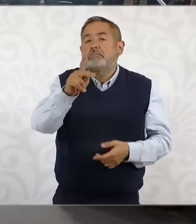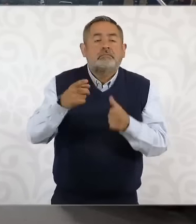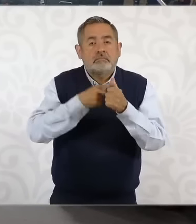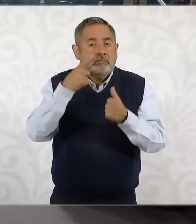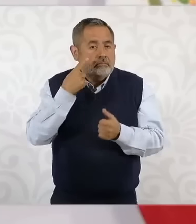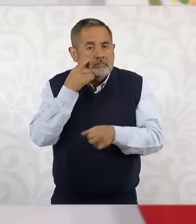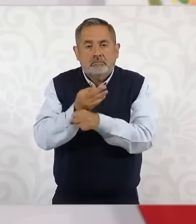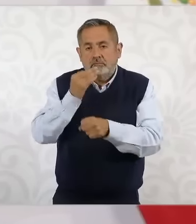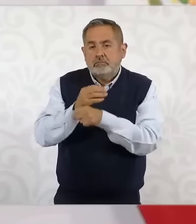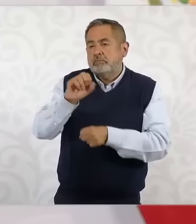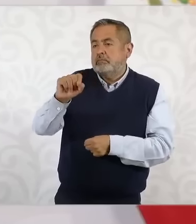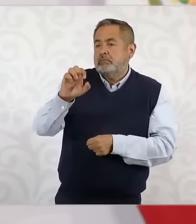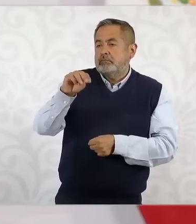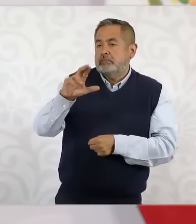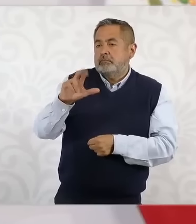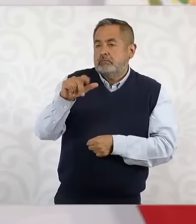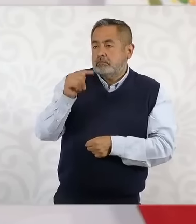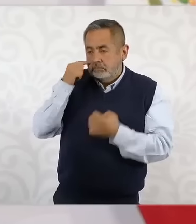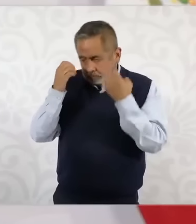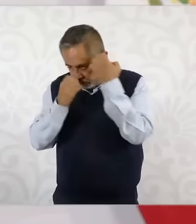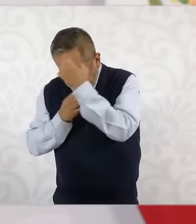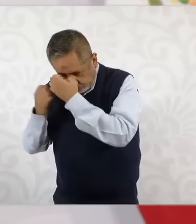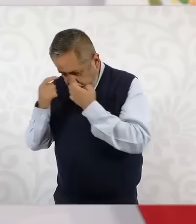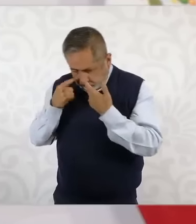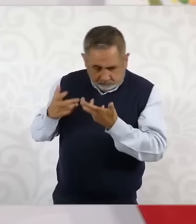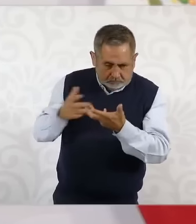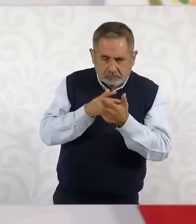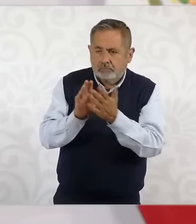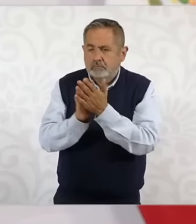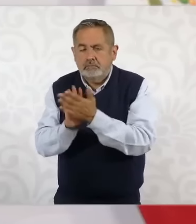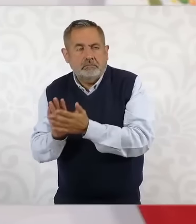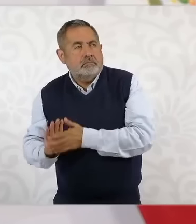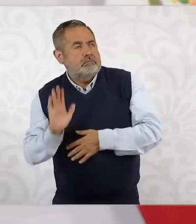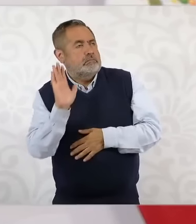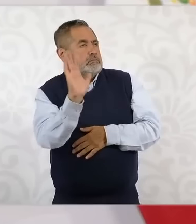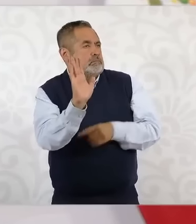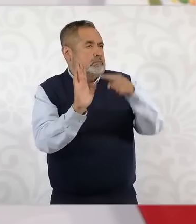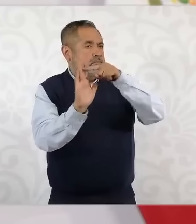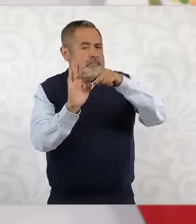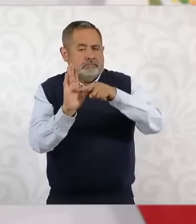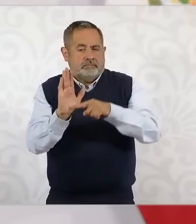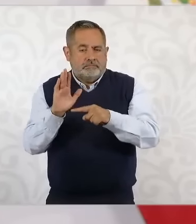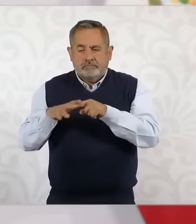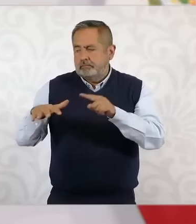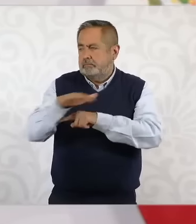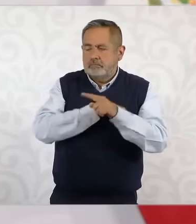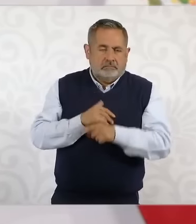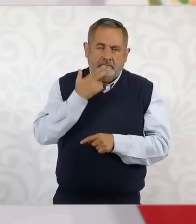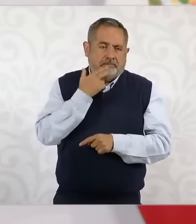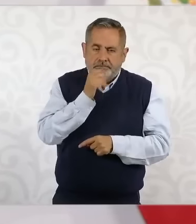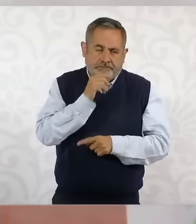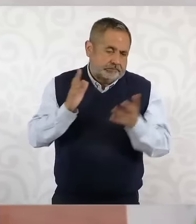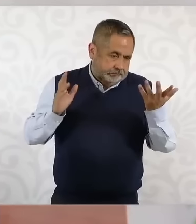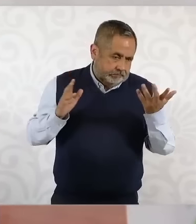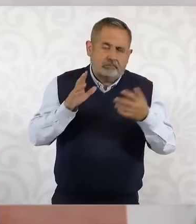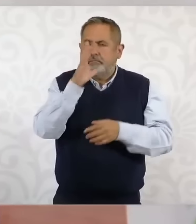Semarnat e y hay que hacerlo pues científica y ambientalmente, pero no vamos a hacer nada que